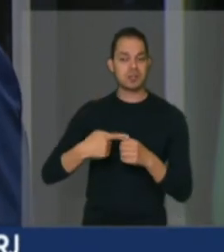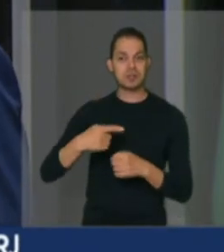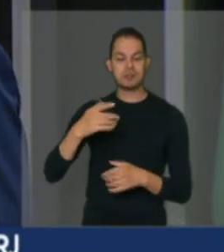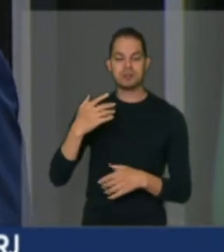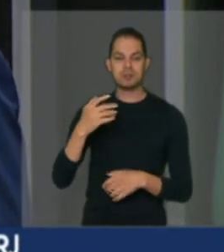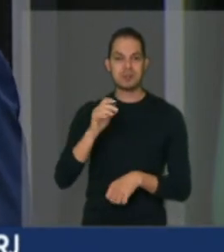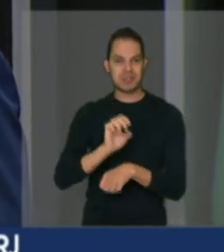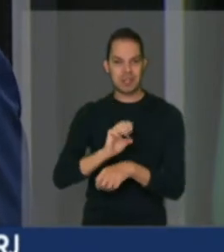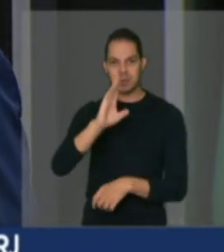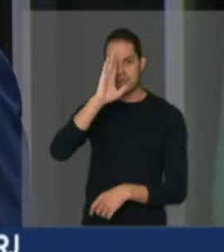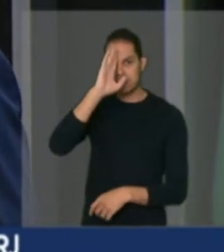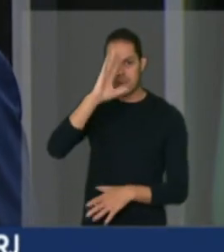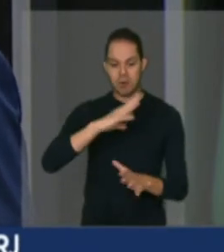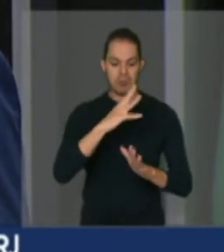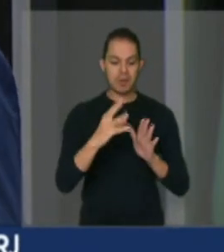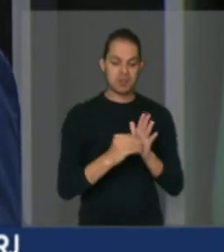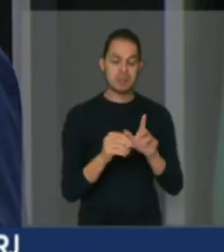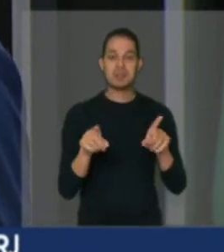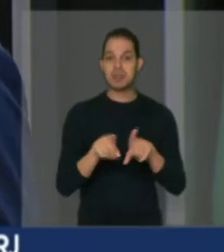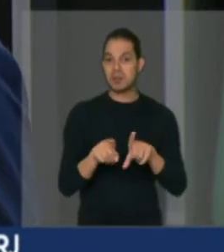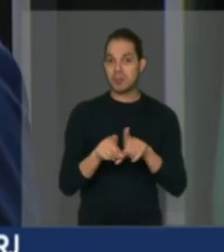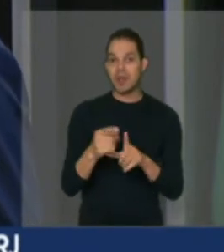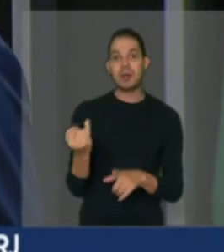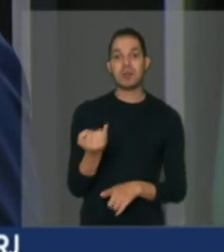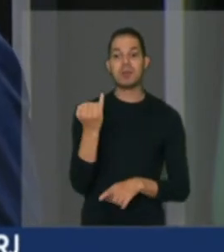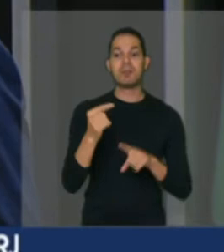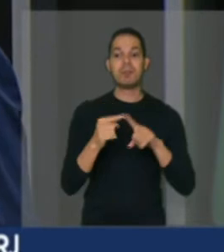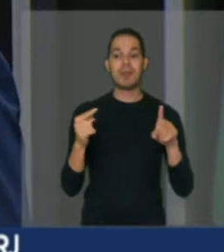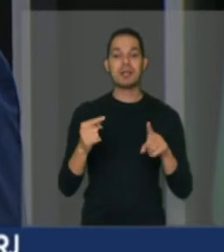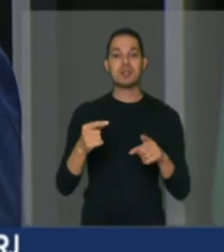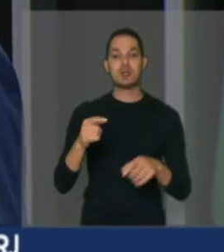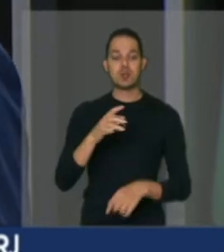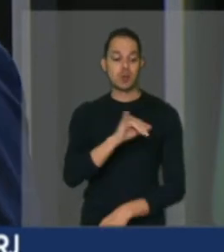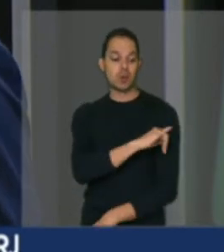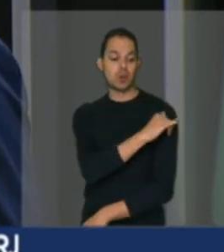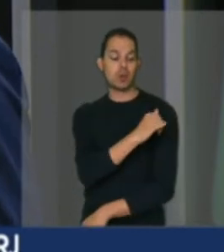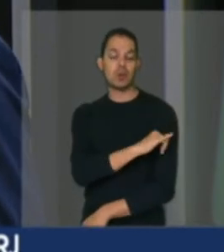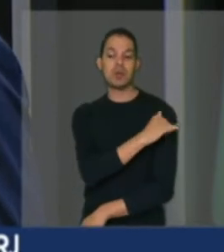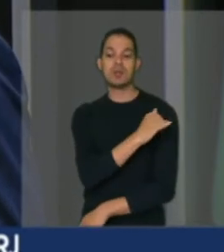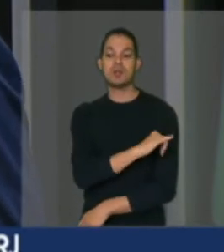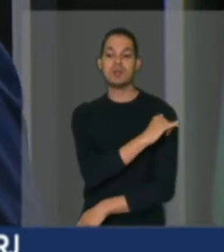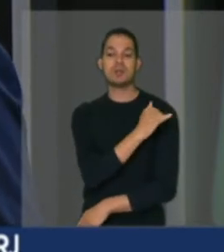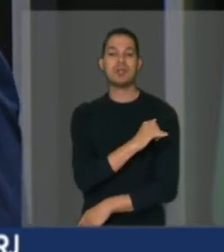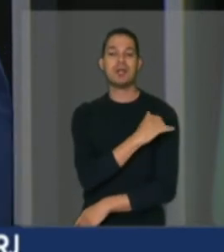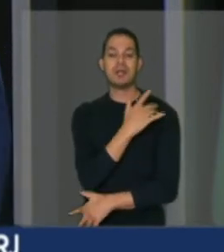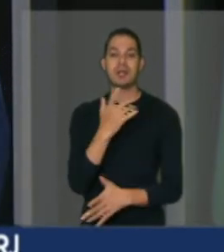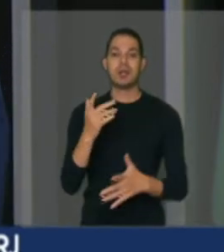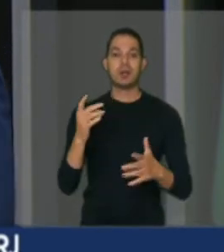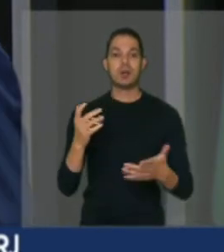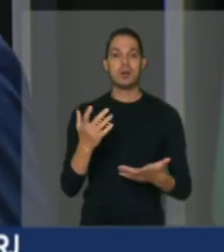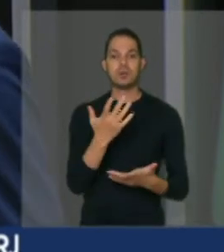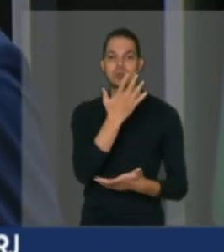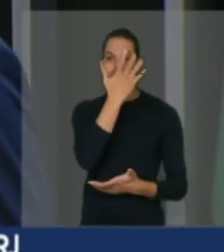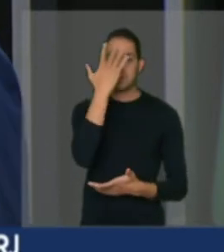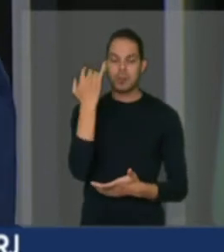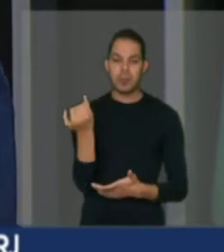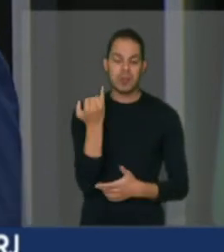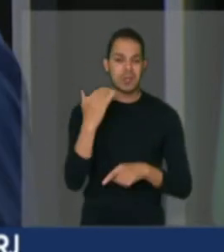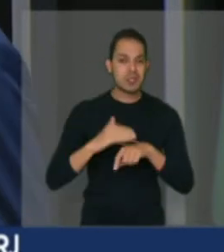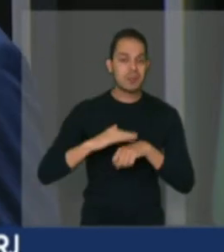RIO DE JANEIRO É A ALMA DO BRASIL. É O ESTADO MAIS DEMOCRÁTICO, ONDE UNE O NEGRO, O BRANCO, O CATÓLICO, O EVANGÉLICO, O JUDEU, O MUÇ ULMANO, QUEM É DE ESQUERDA,